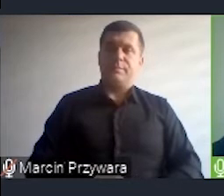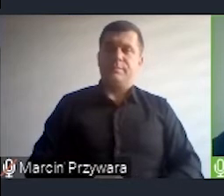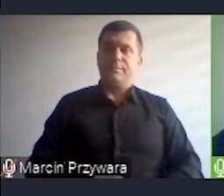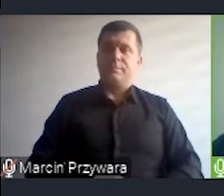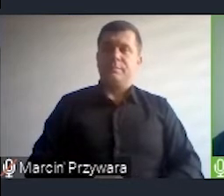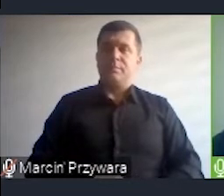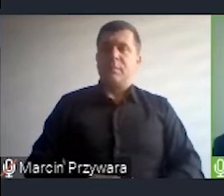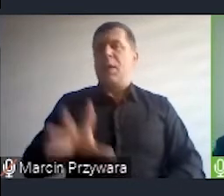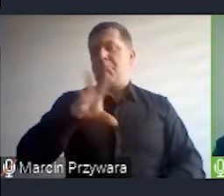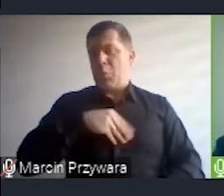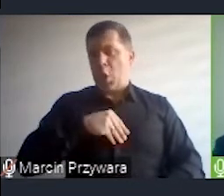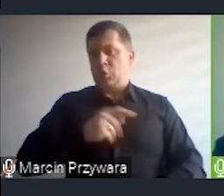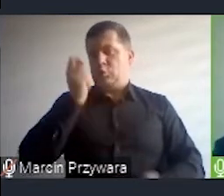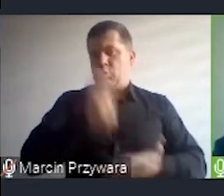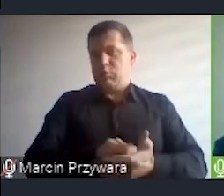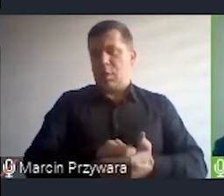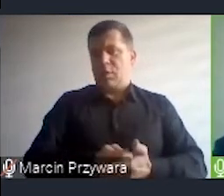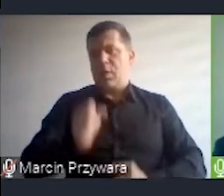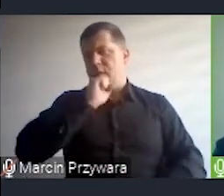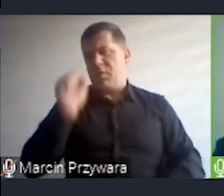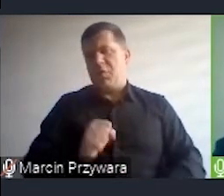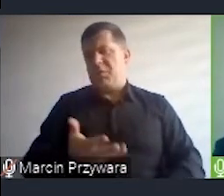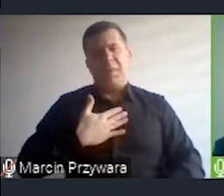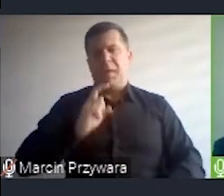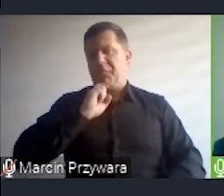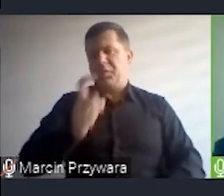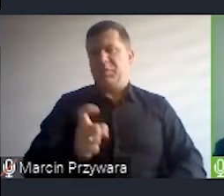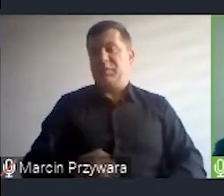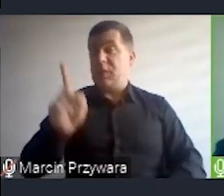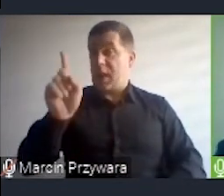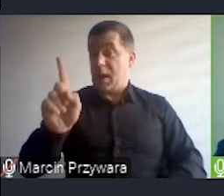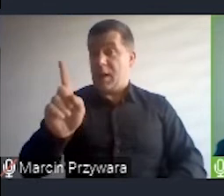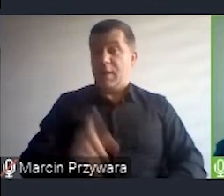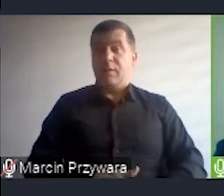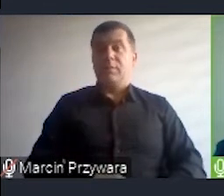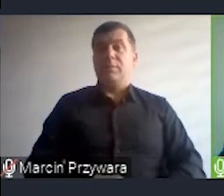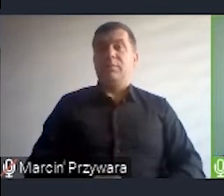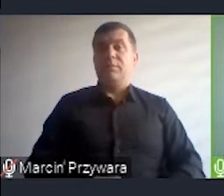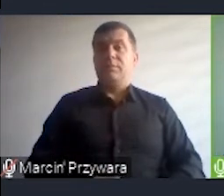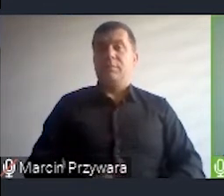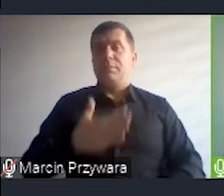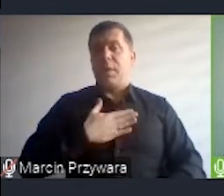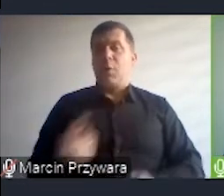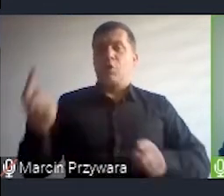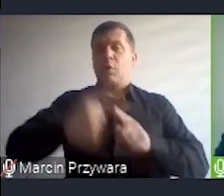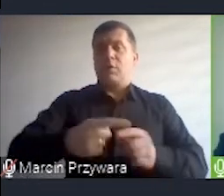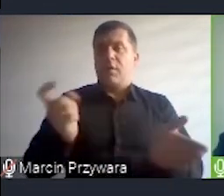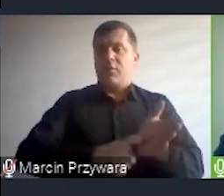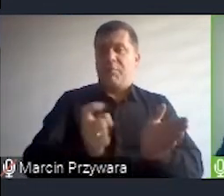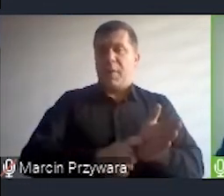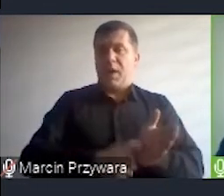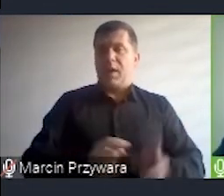Można je kupować i to w ogólnie nie ulega wątpliwości, ale mamy dodatkowe wymagania.